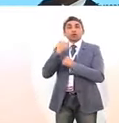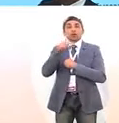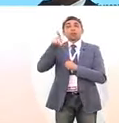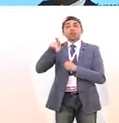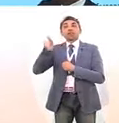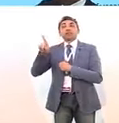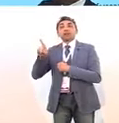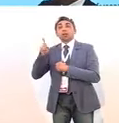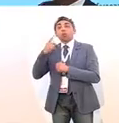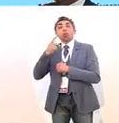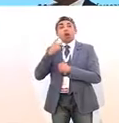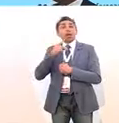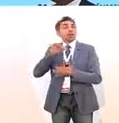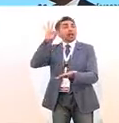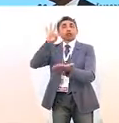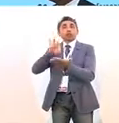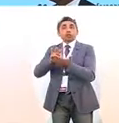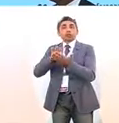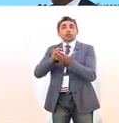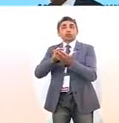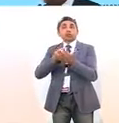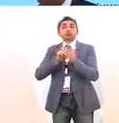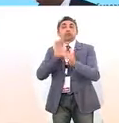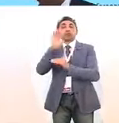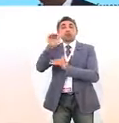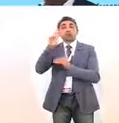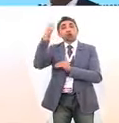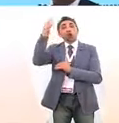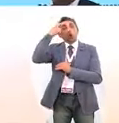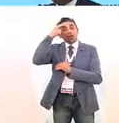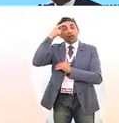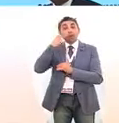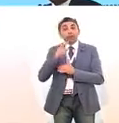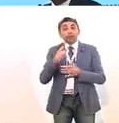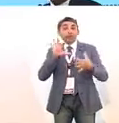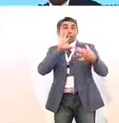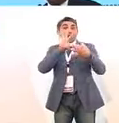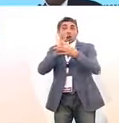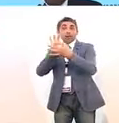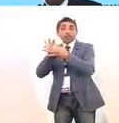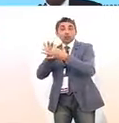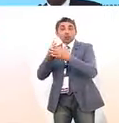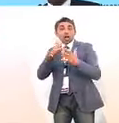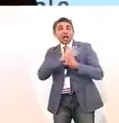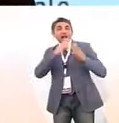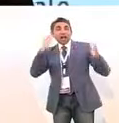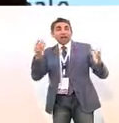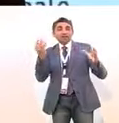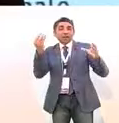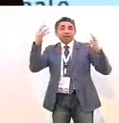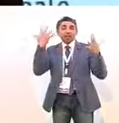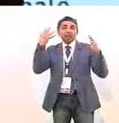il perno del prossimo governo e quindi di una coalizione in grado di essere ampia, inclusiva,